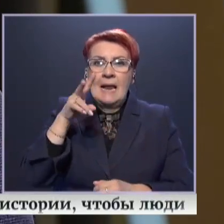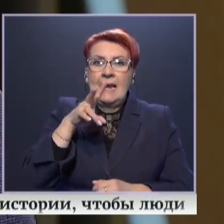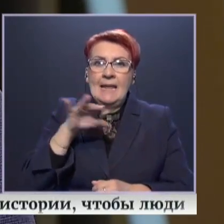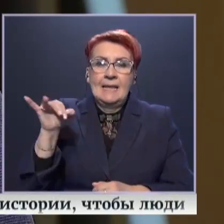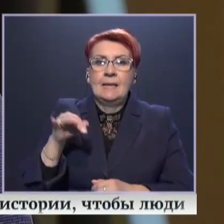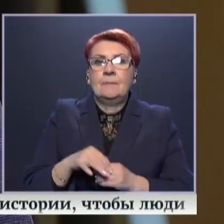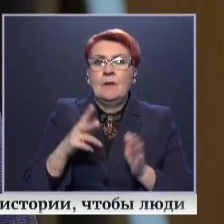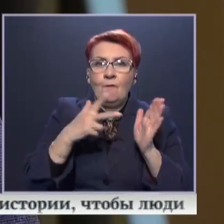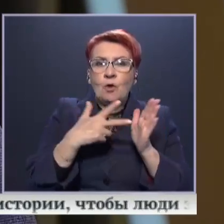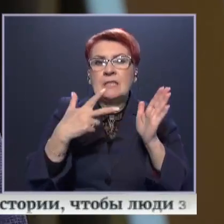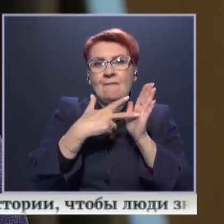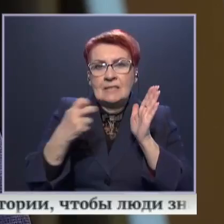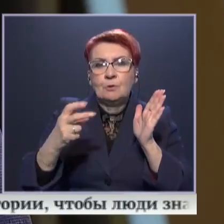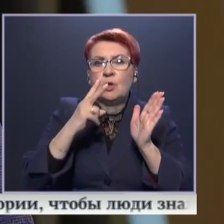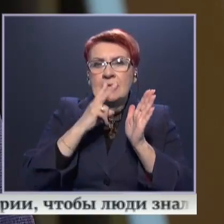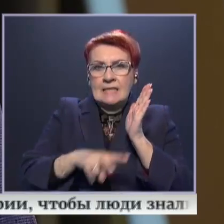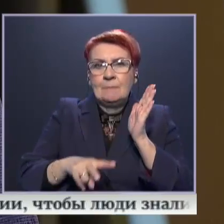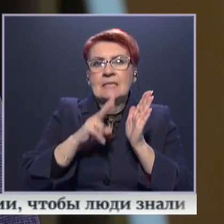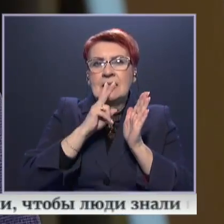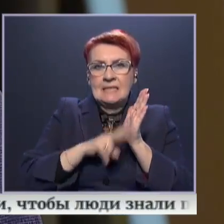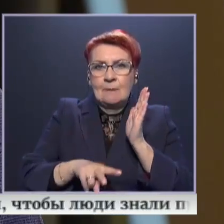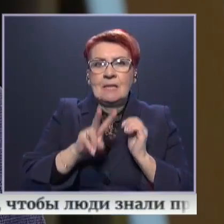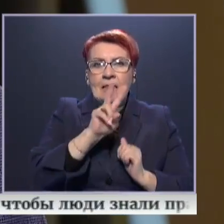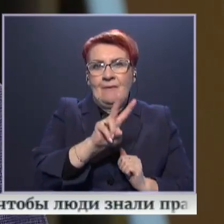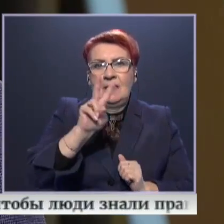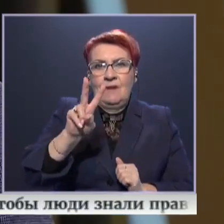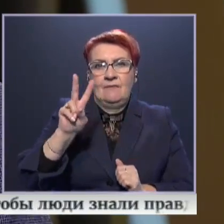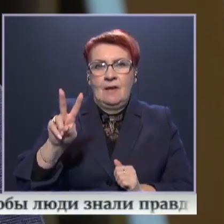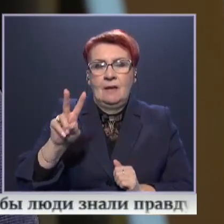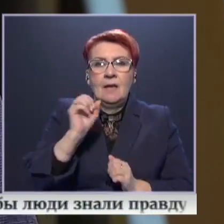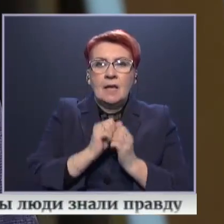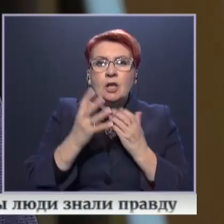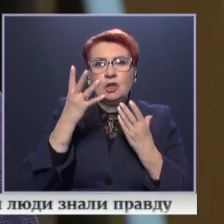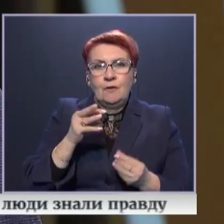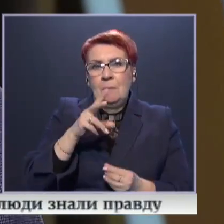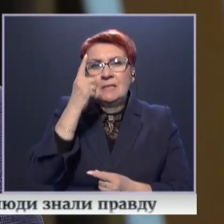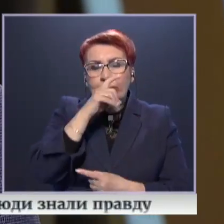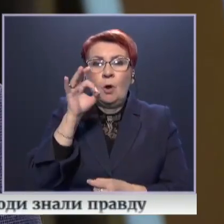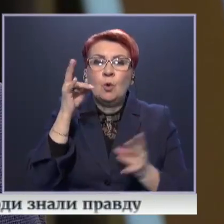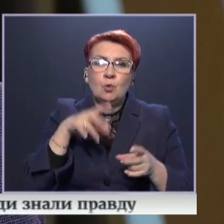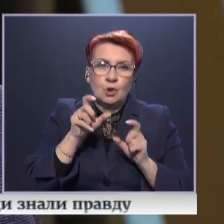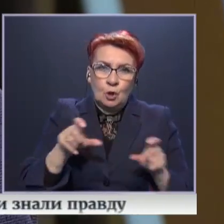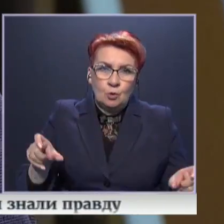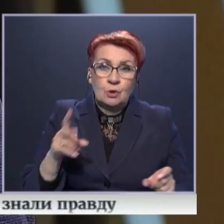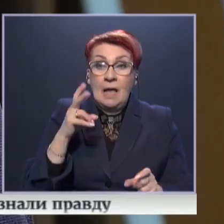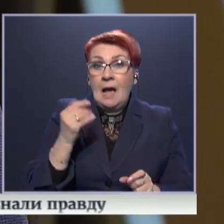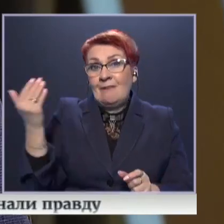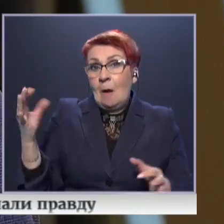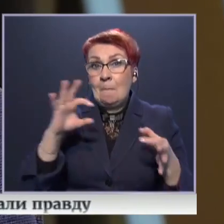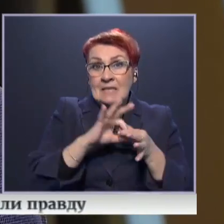8 870 722 ежедневно мы сообщаем о нуждах людей о том как присоединиться к помощи в наших телеграм-каналах